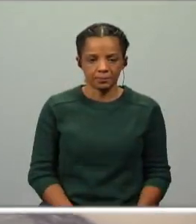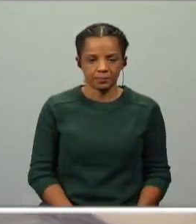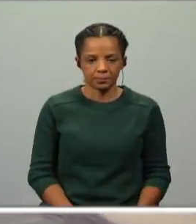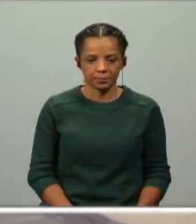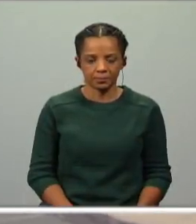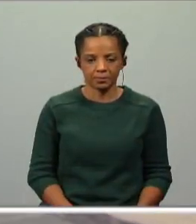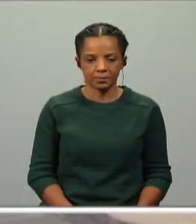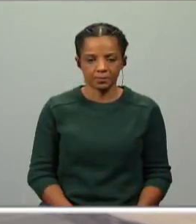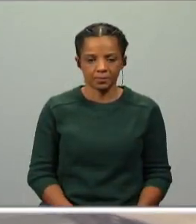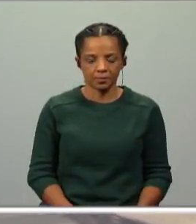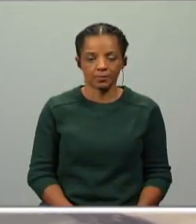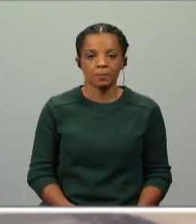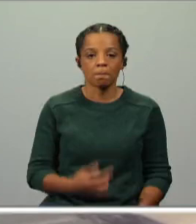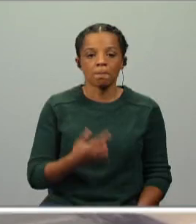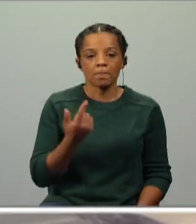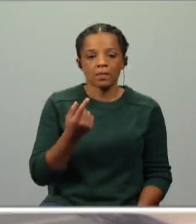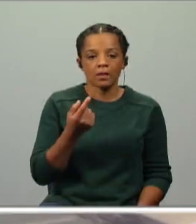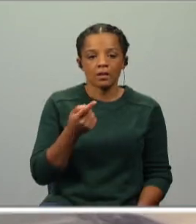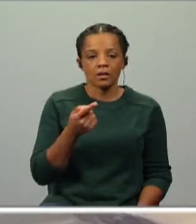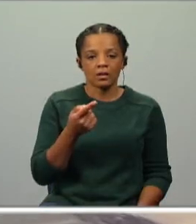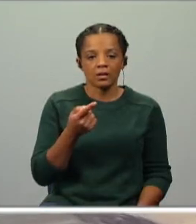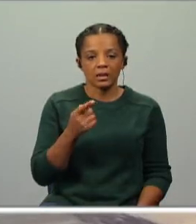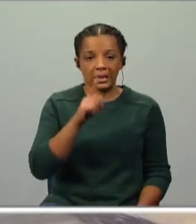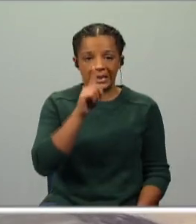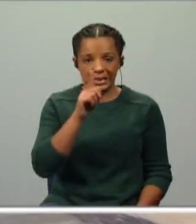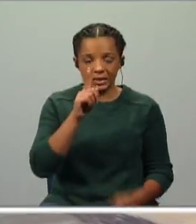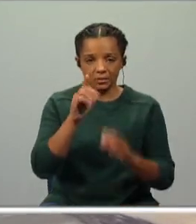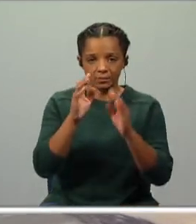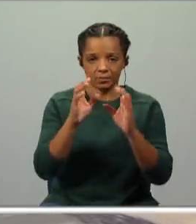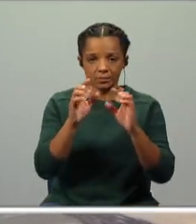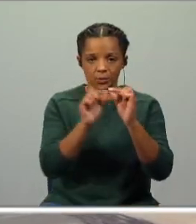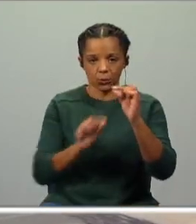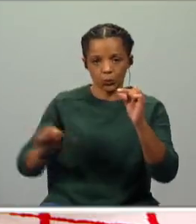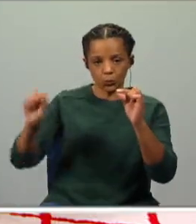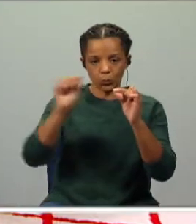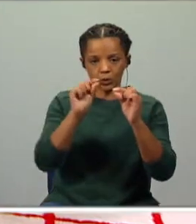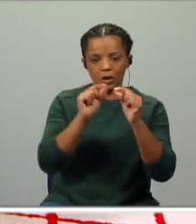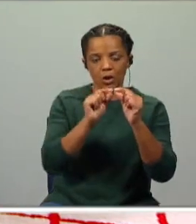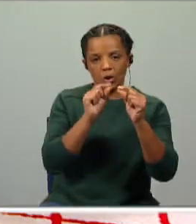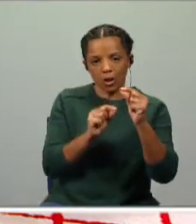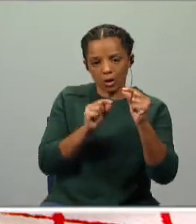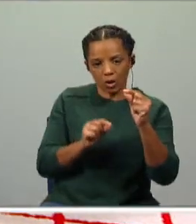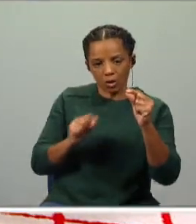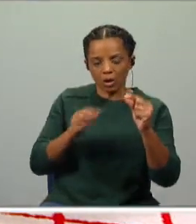Ah, não vou deixar um espaço ali em cima e vamos colar cores.